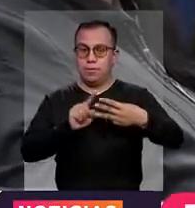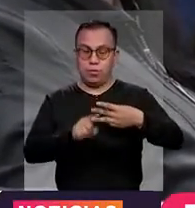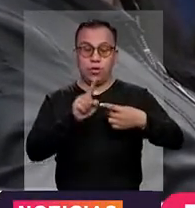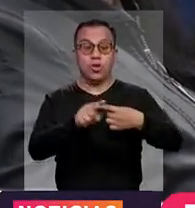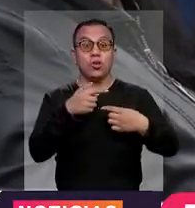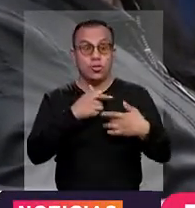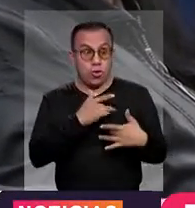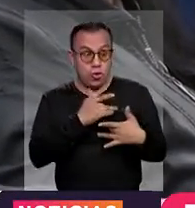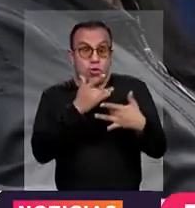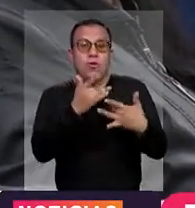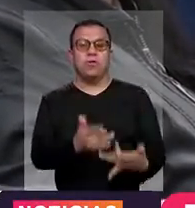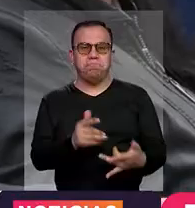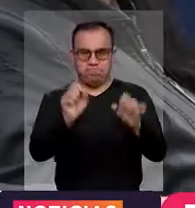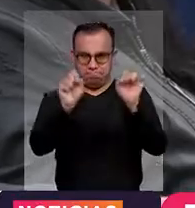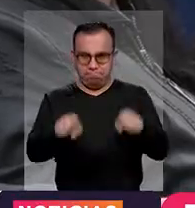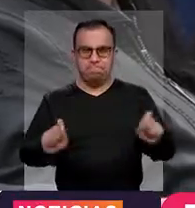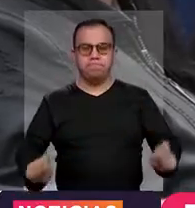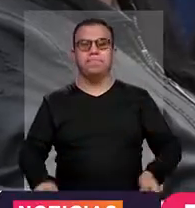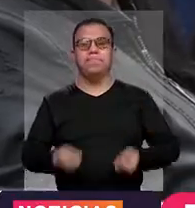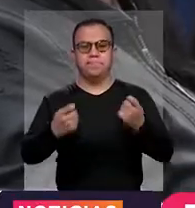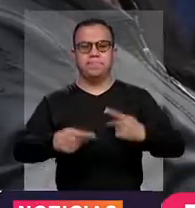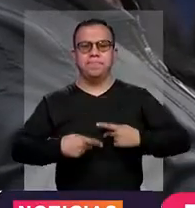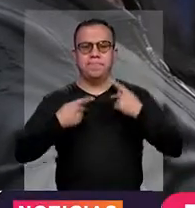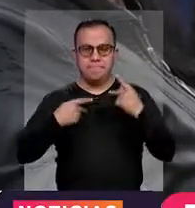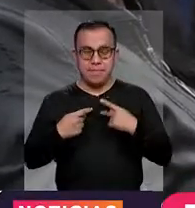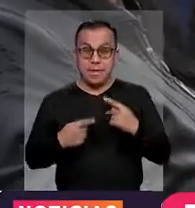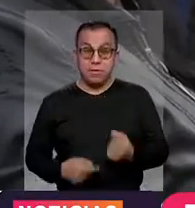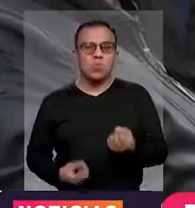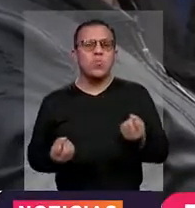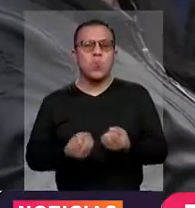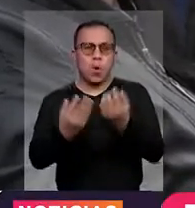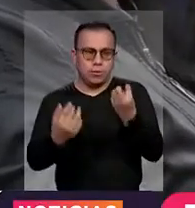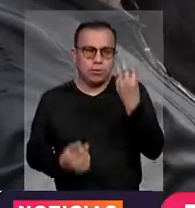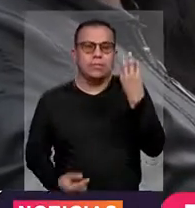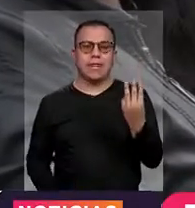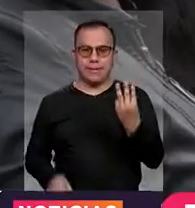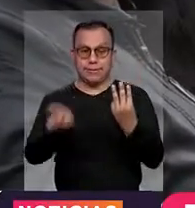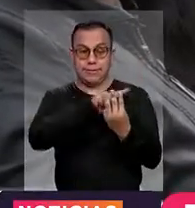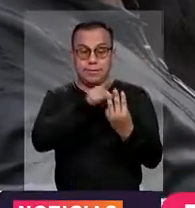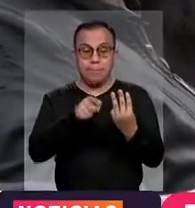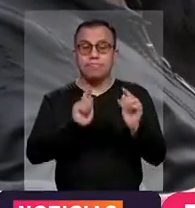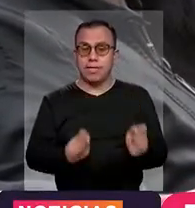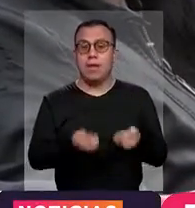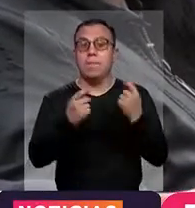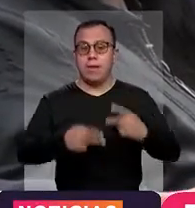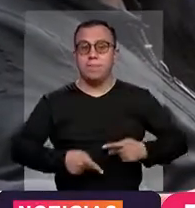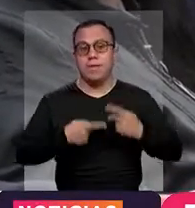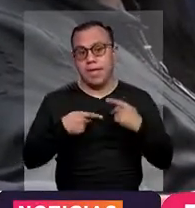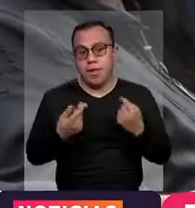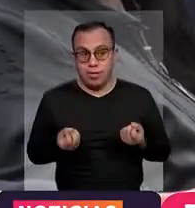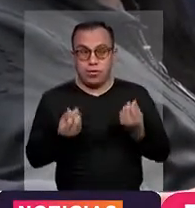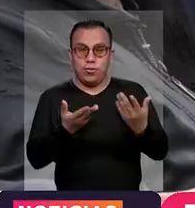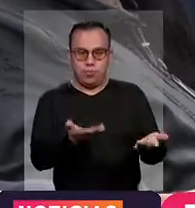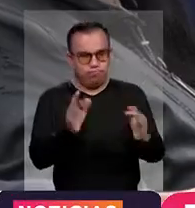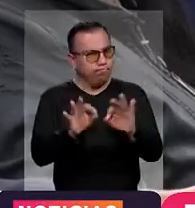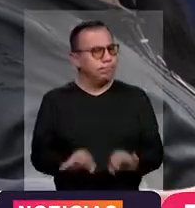DIARIA SE NECESITA UN ESTIMADO DE 667 DONANTES PARA CUBRIR LA DEMANDA DE LAS INSTITUCIONES PRESTACIONES DE